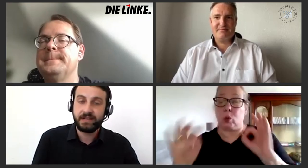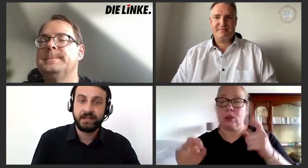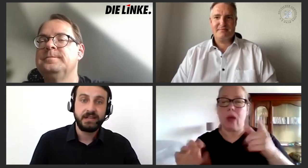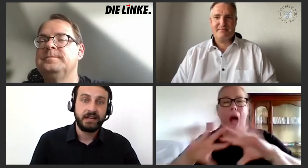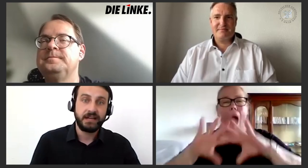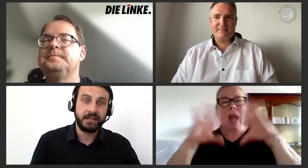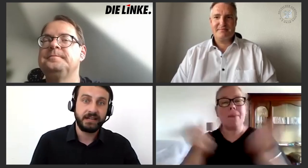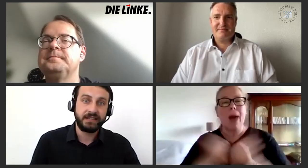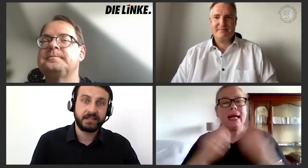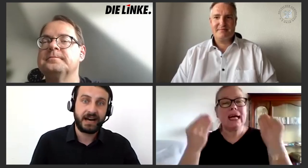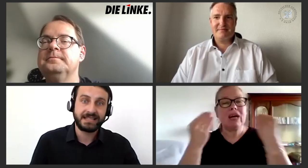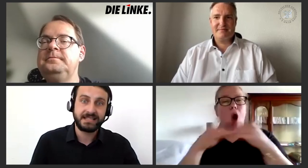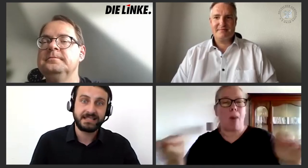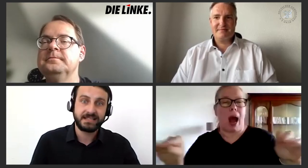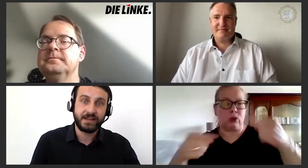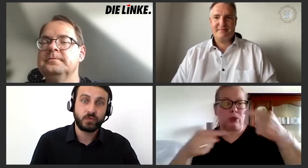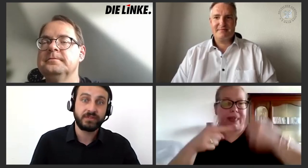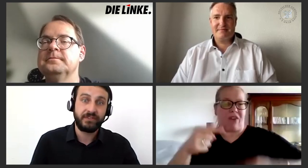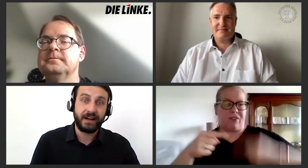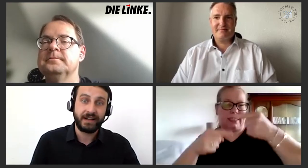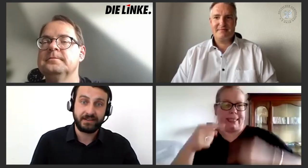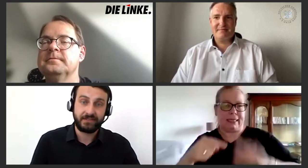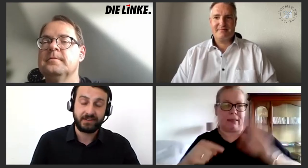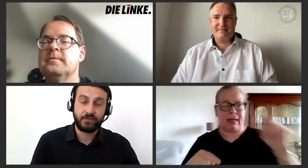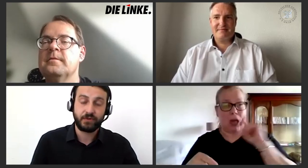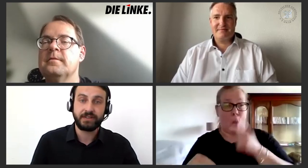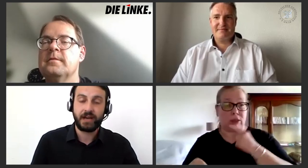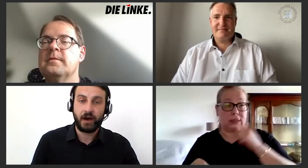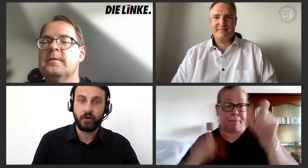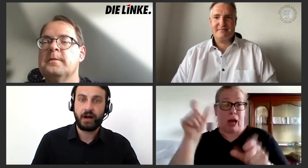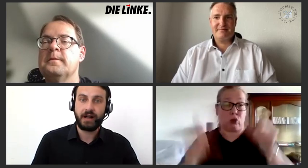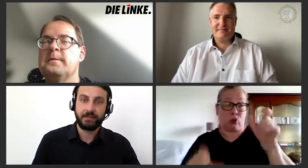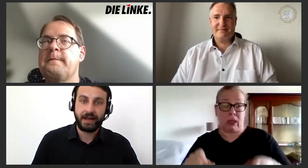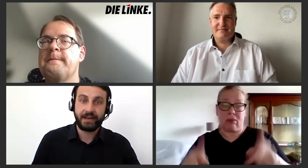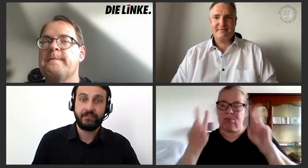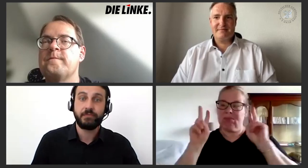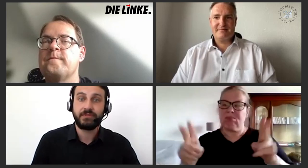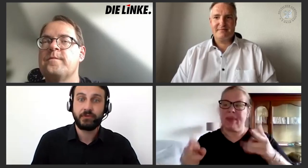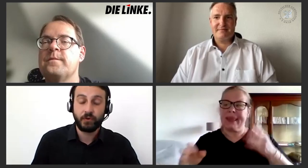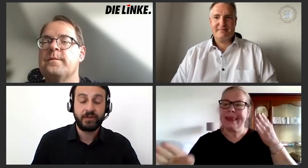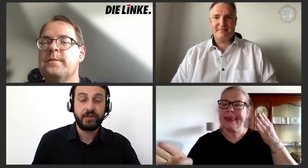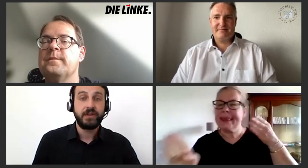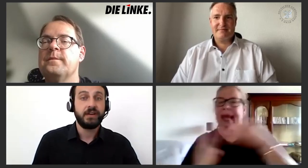ich und deswegen hat mir Ihre Ansicht sehr gut gefallen, dass jetzt wirklich auch allgemeine